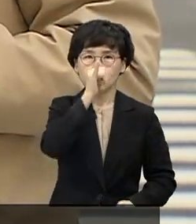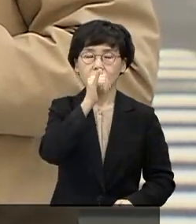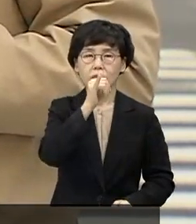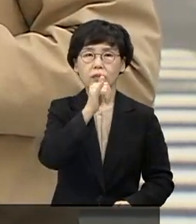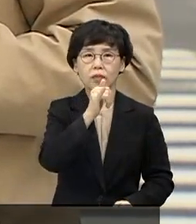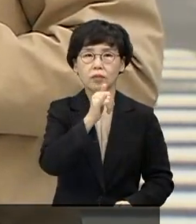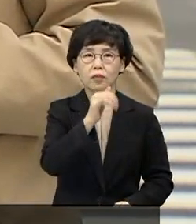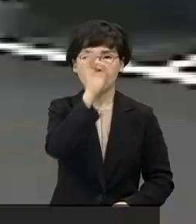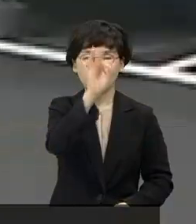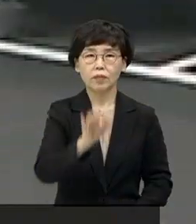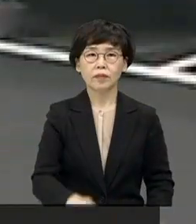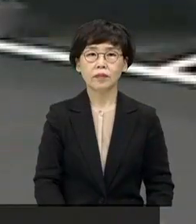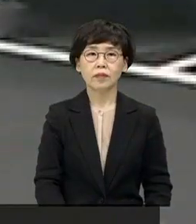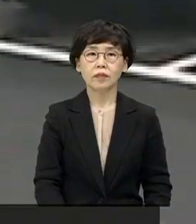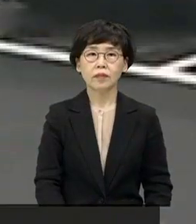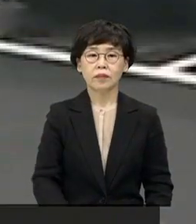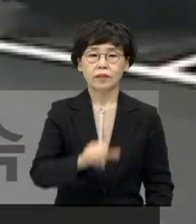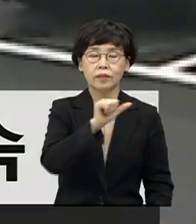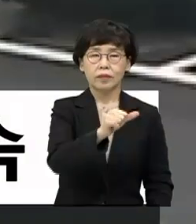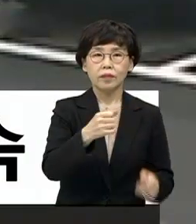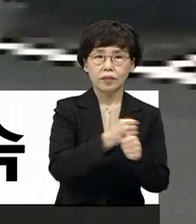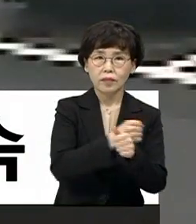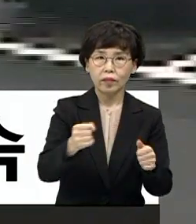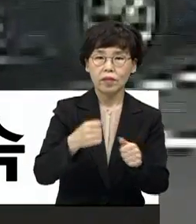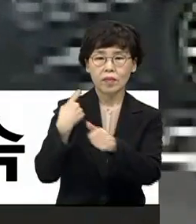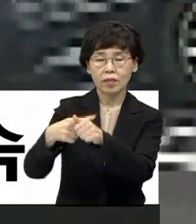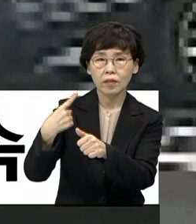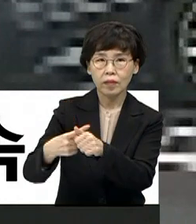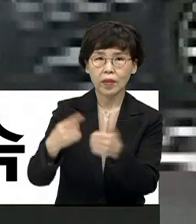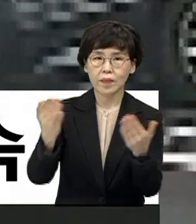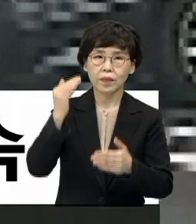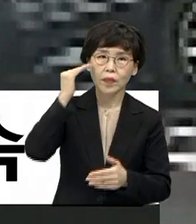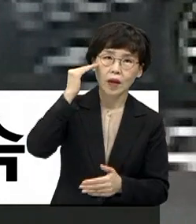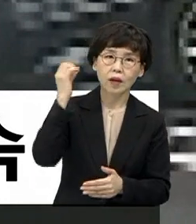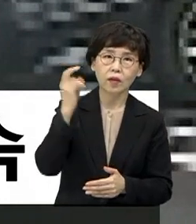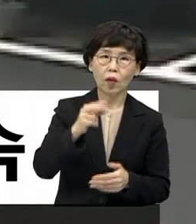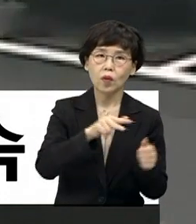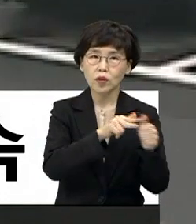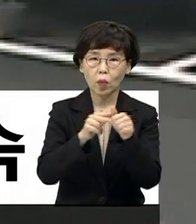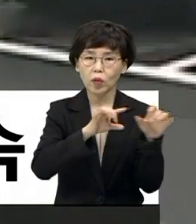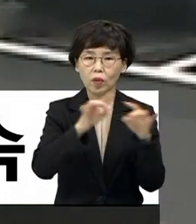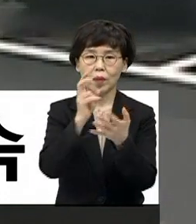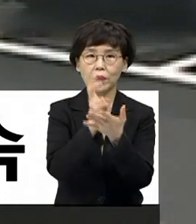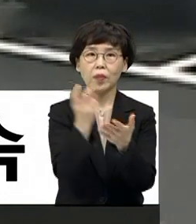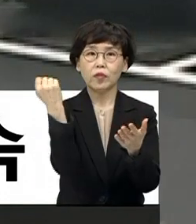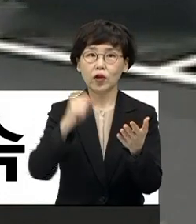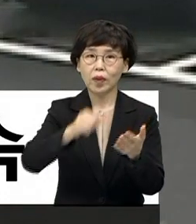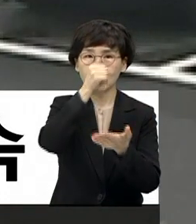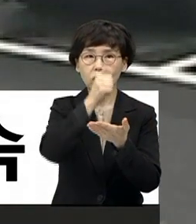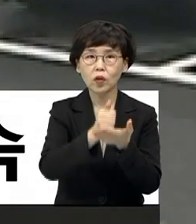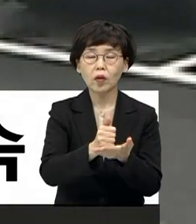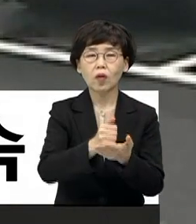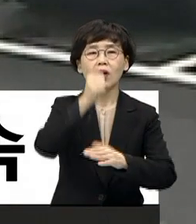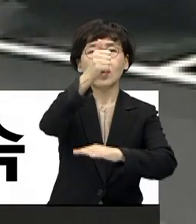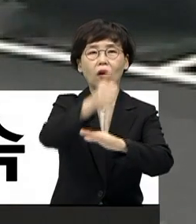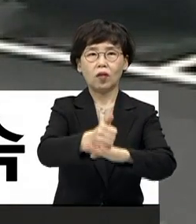A 씨는 폭행과 욕설 업무방해와 정보통신망법 위반 등의 혐의로 결국 경찰에 구속됐습니다.